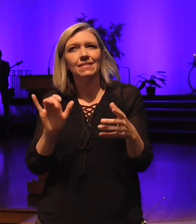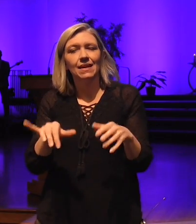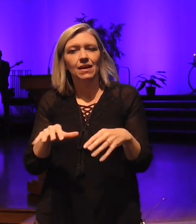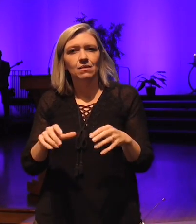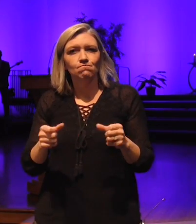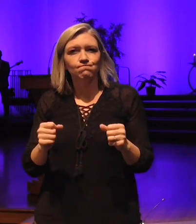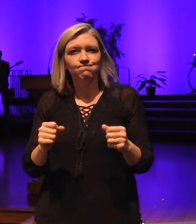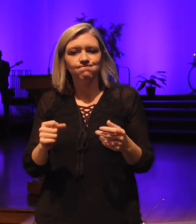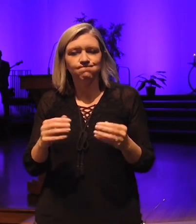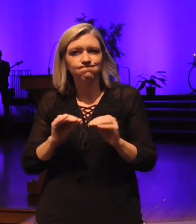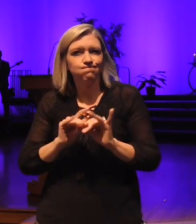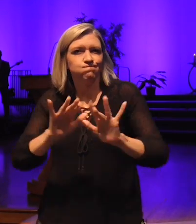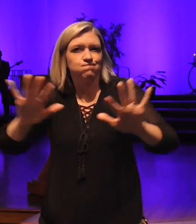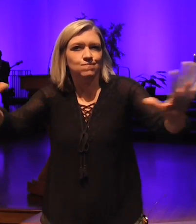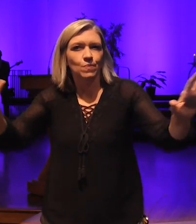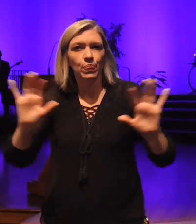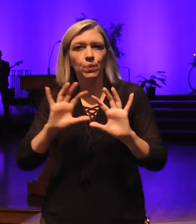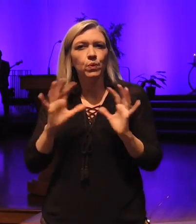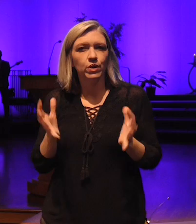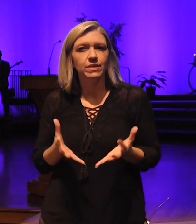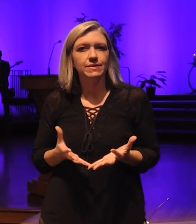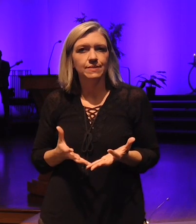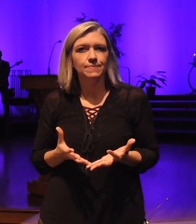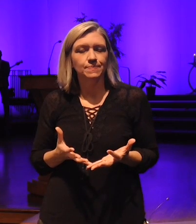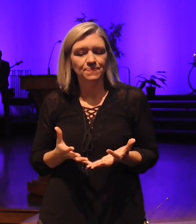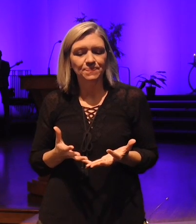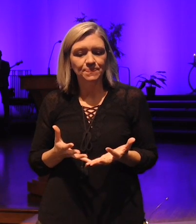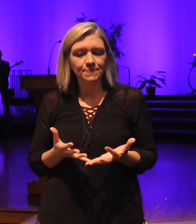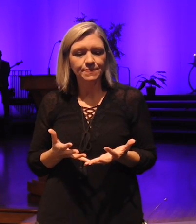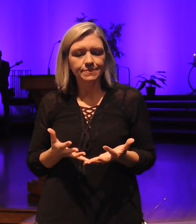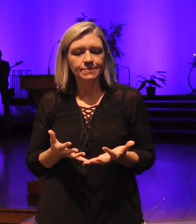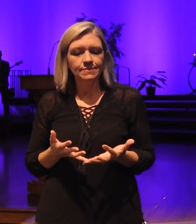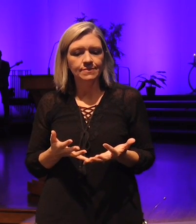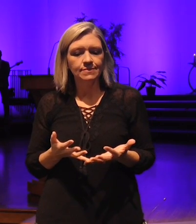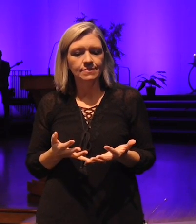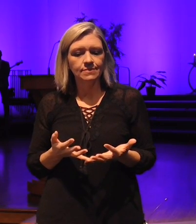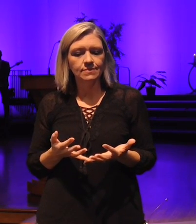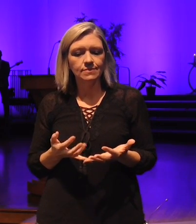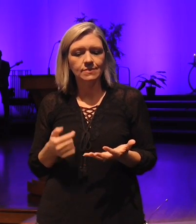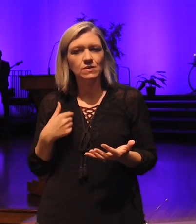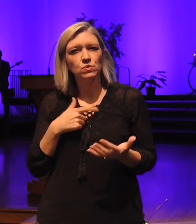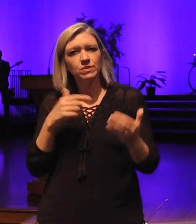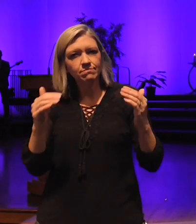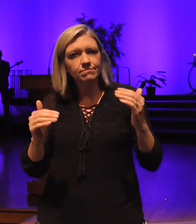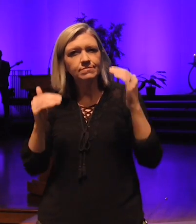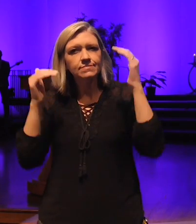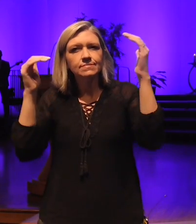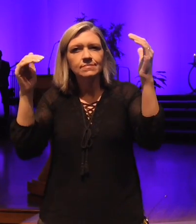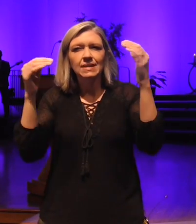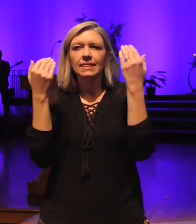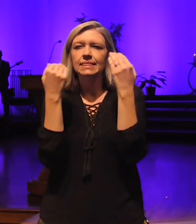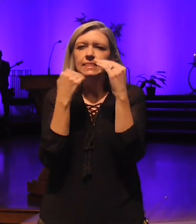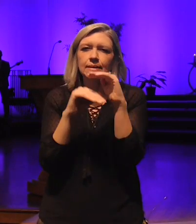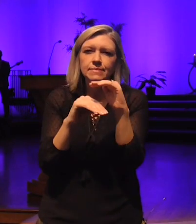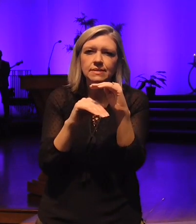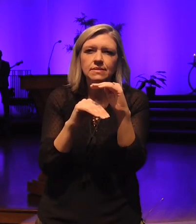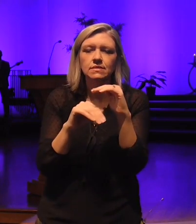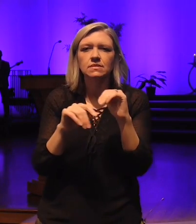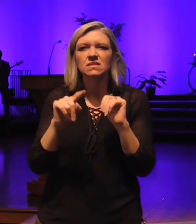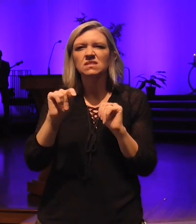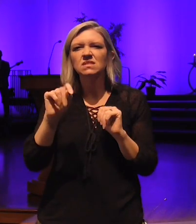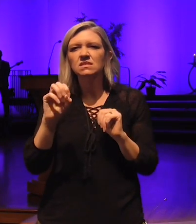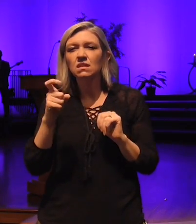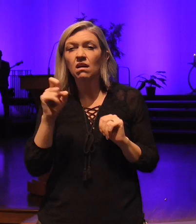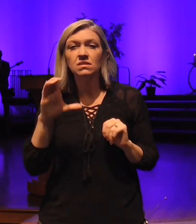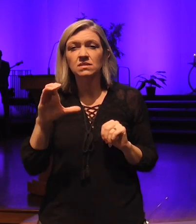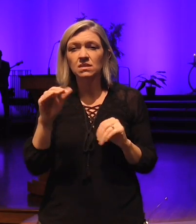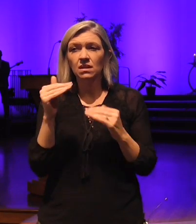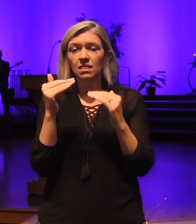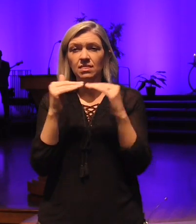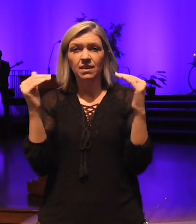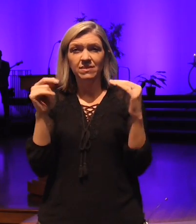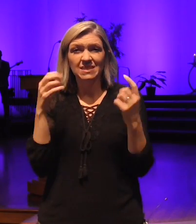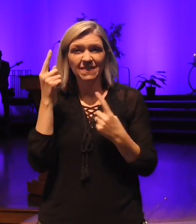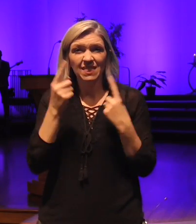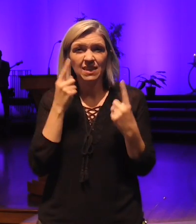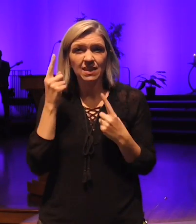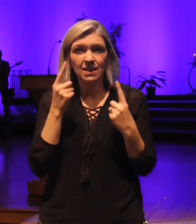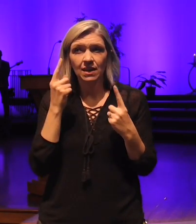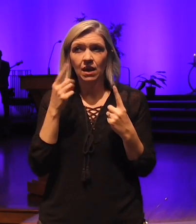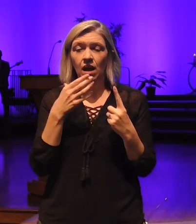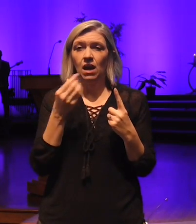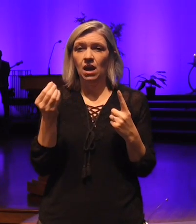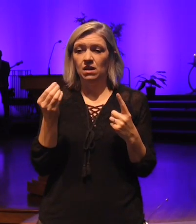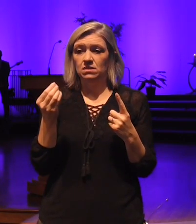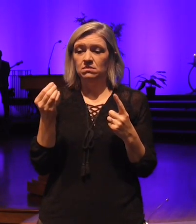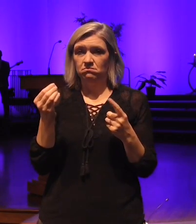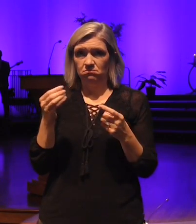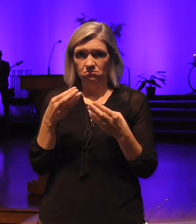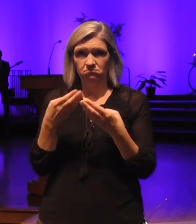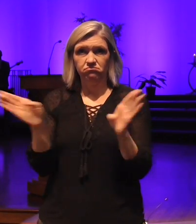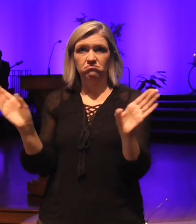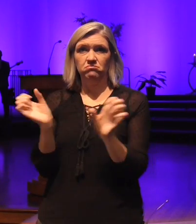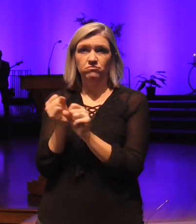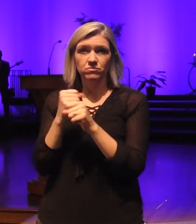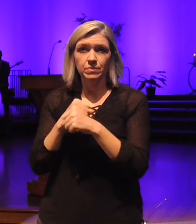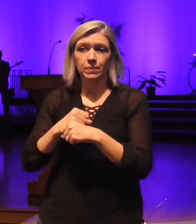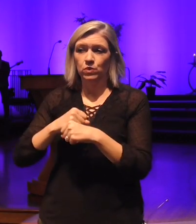mundo A medida que nos elevamos por encima de los niveles tóxicos limitados de pensamiento y nacemos, mayores posibilidades